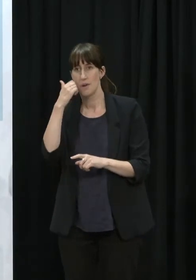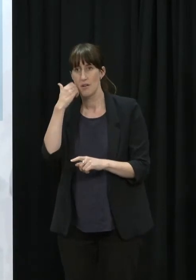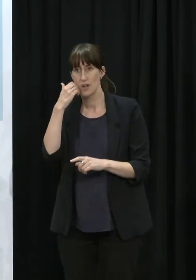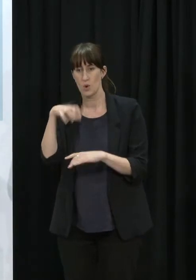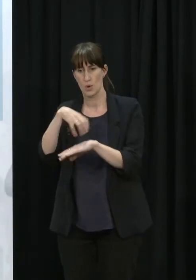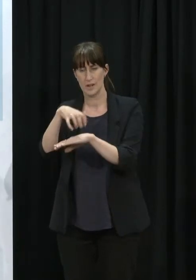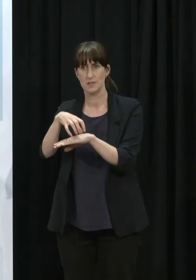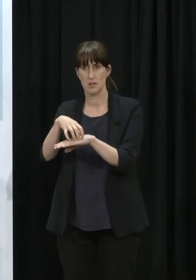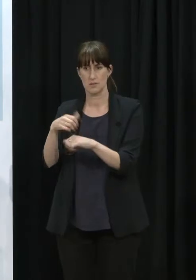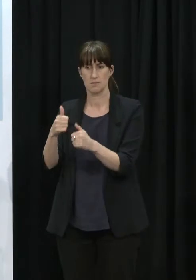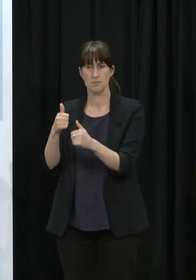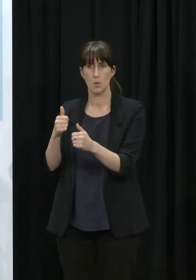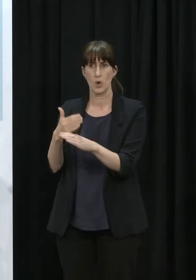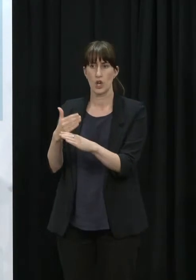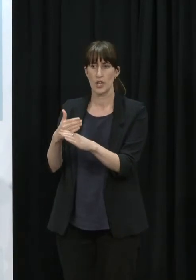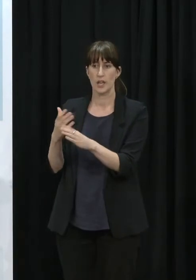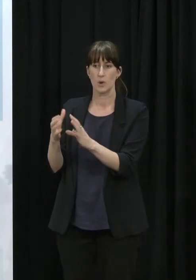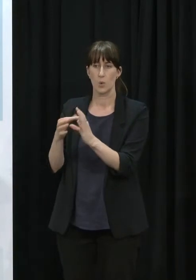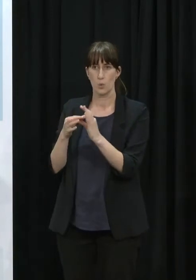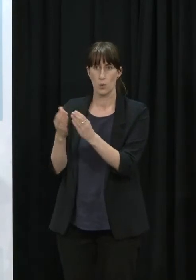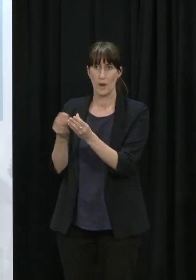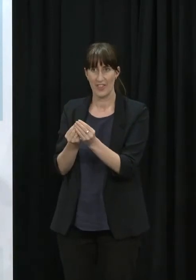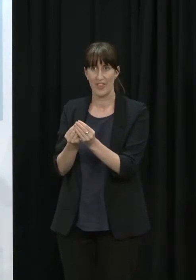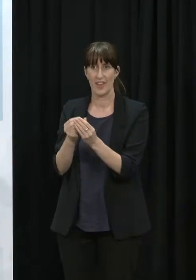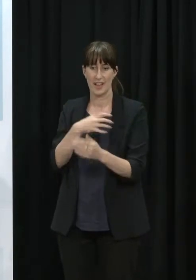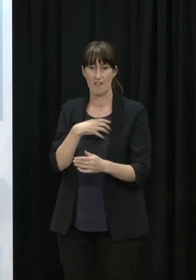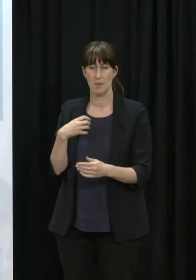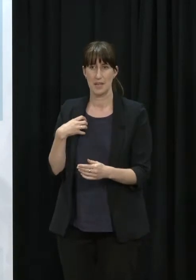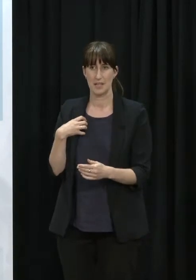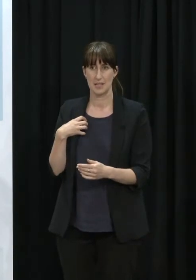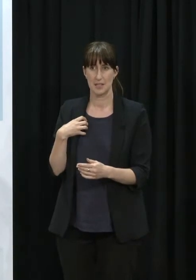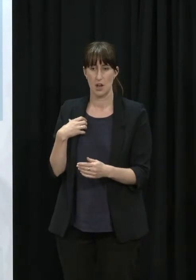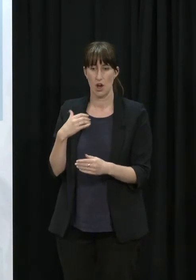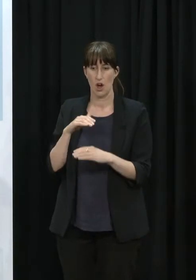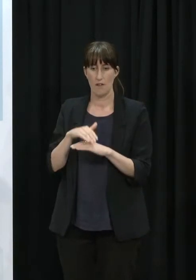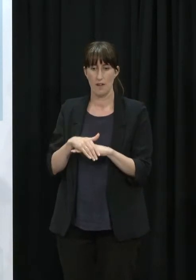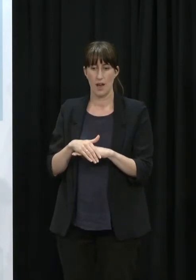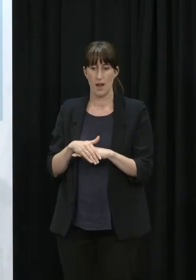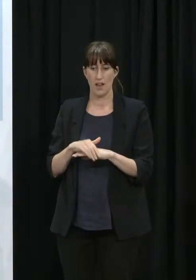kano kano kano, ka pai ahau, ka